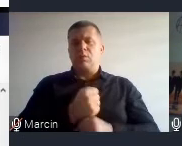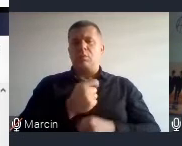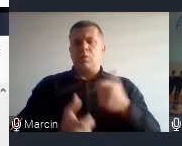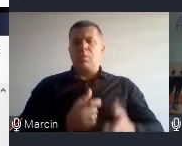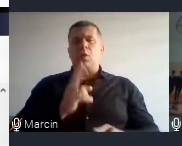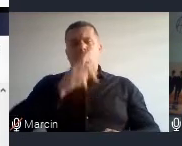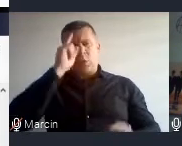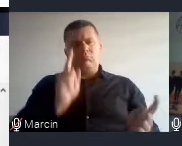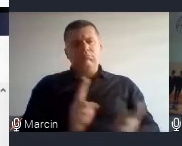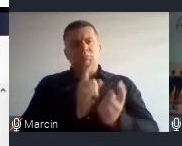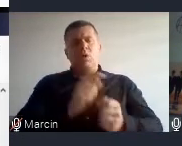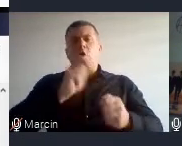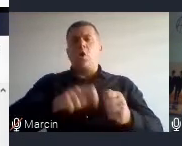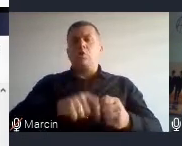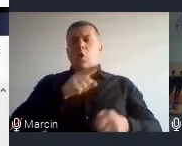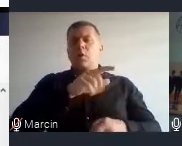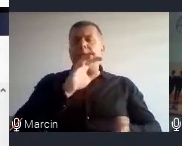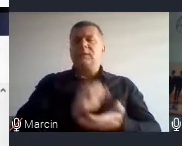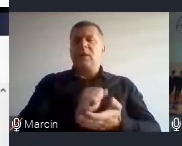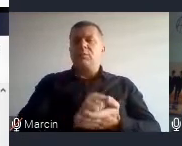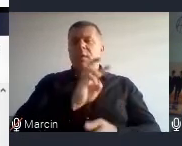którzy zajmują się waszymi zamówieniami w ramach projektu.